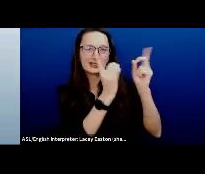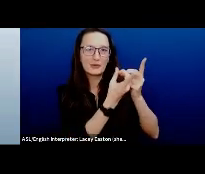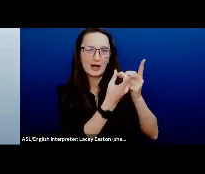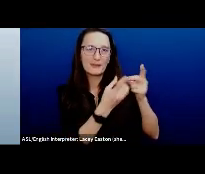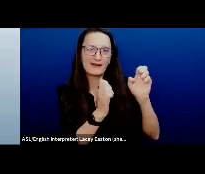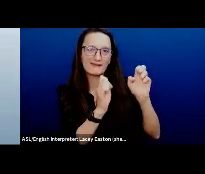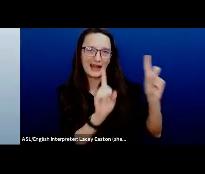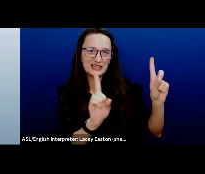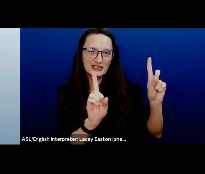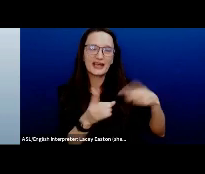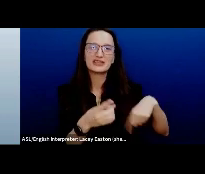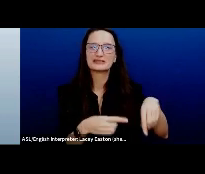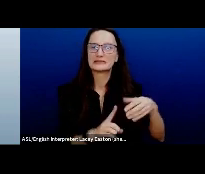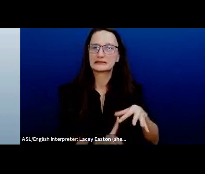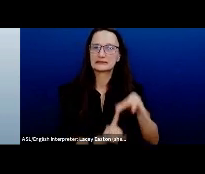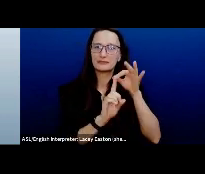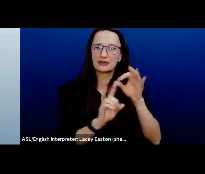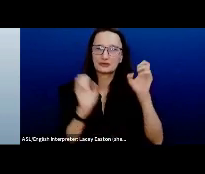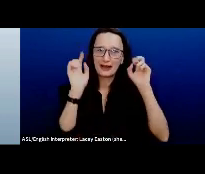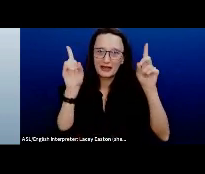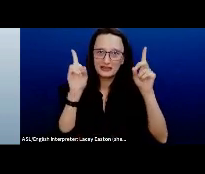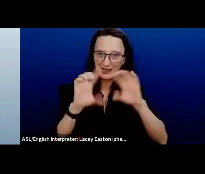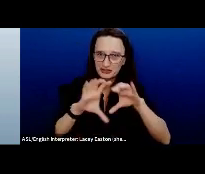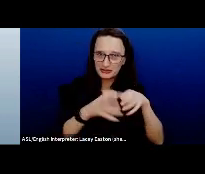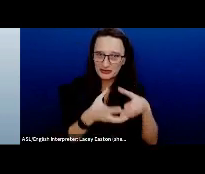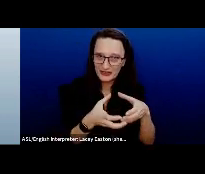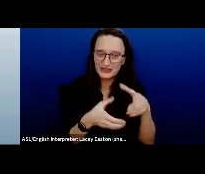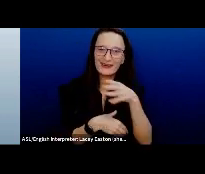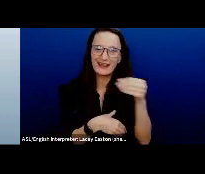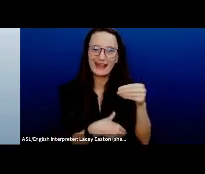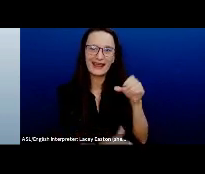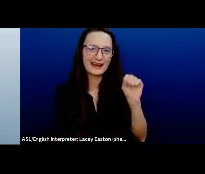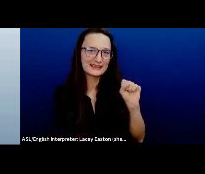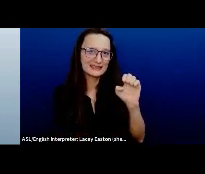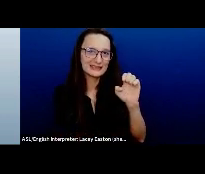el Proyecto Seeds of Partnership. Gracias por tomarse el tiempo de sus agendas para acompañarnos